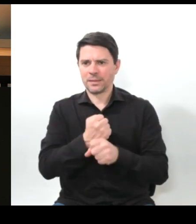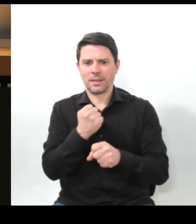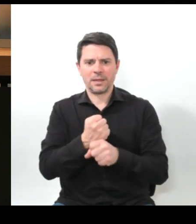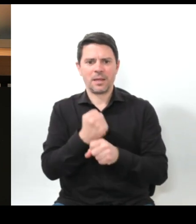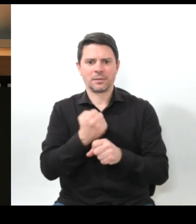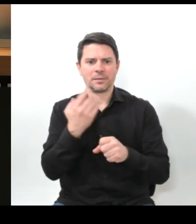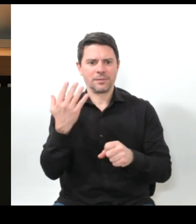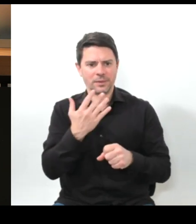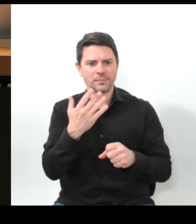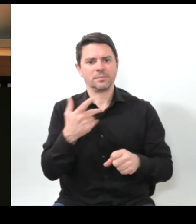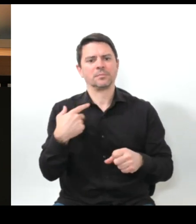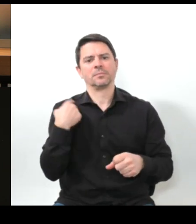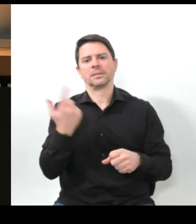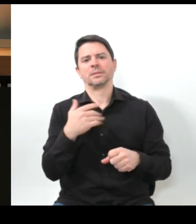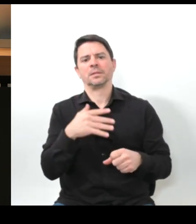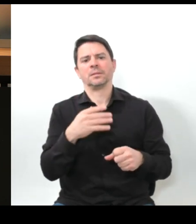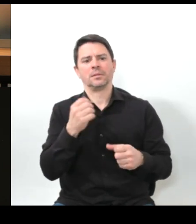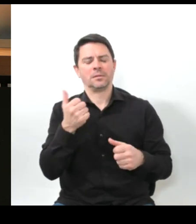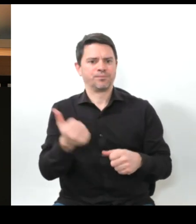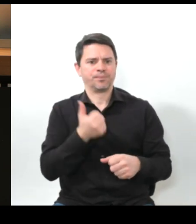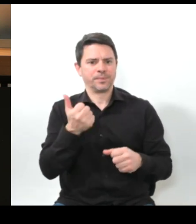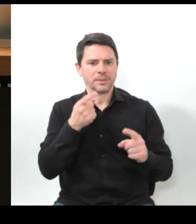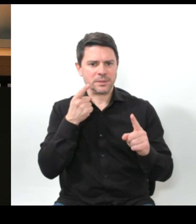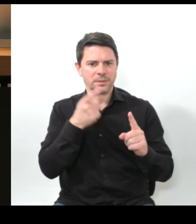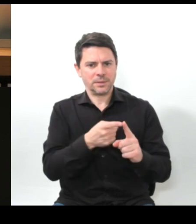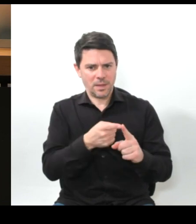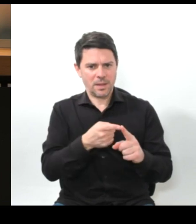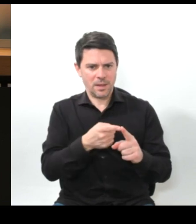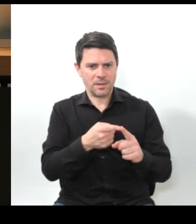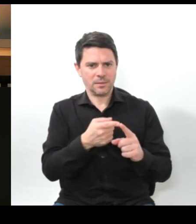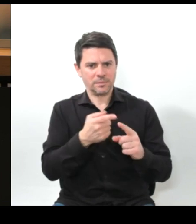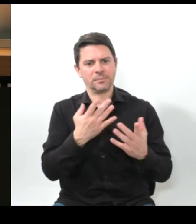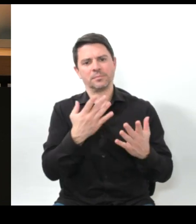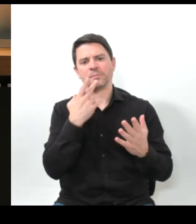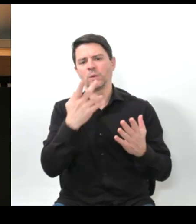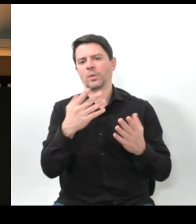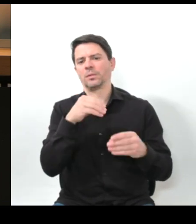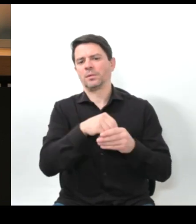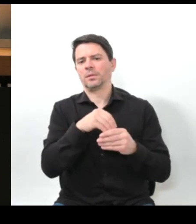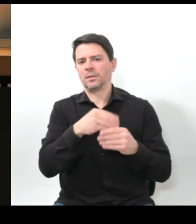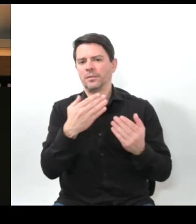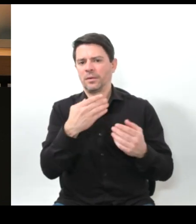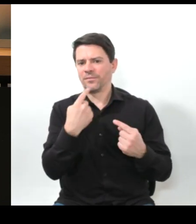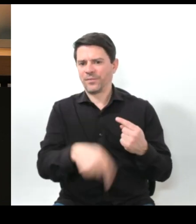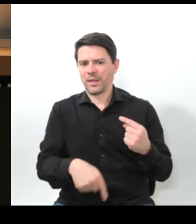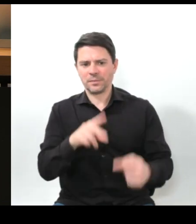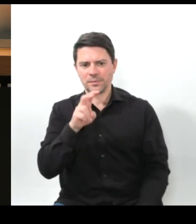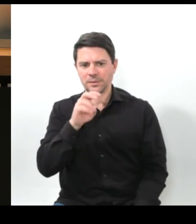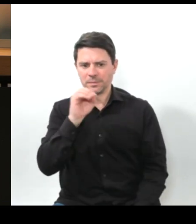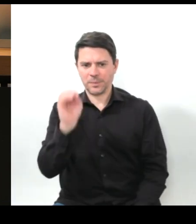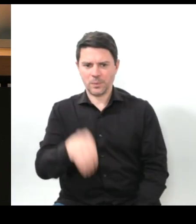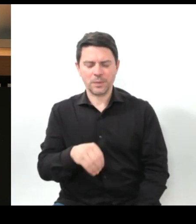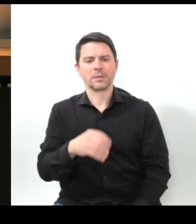mein Kollege hat ihren Grasse fragt das immer sehr aktuell ab, da haben wir im Jahre 2015 mit der SPD gemeinsam Beschlossene,